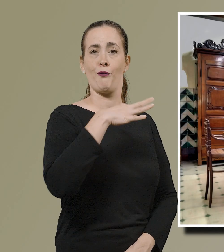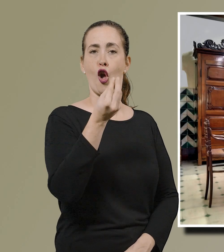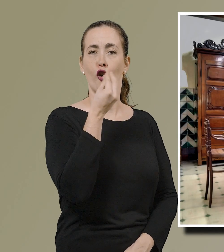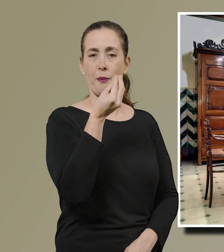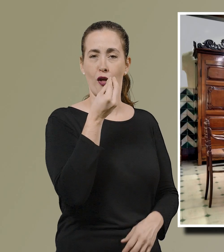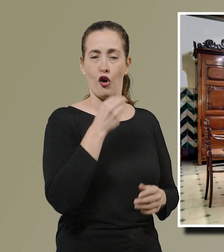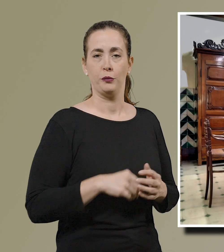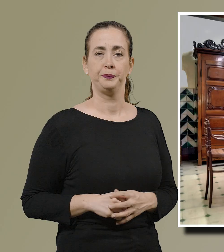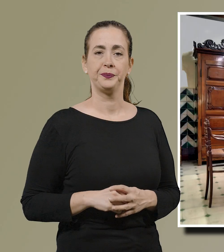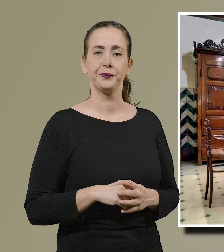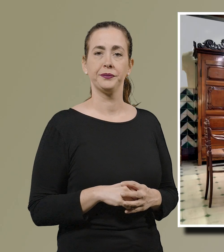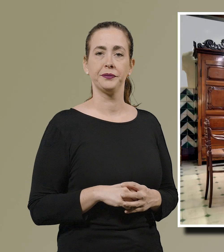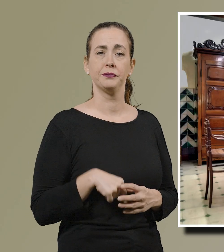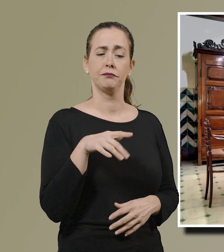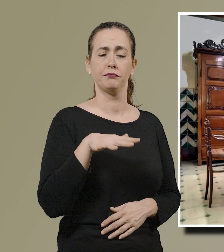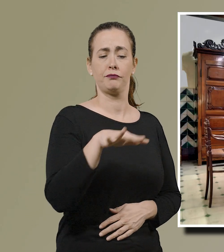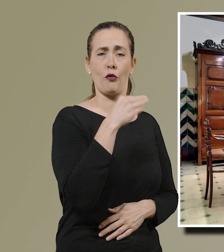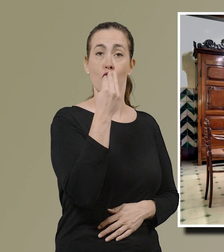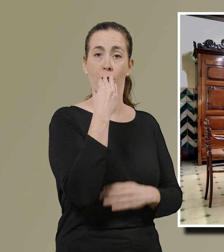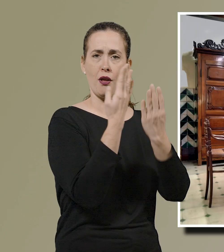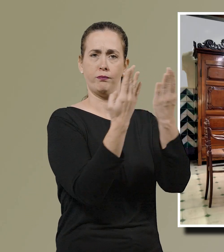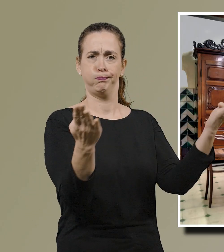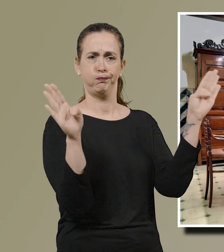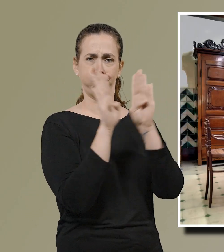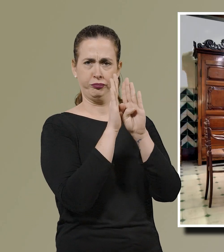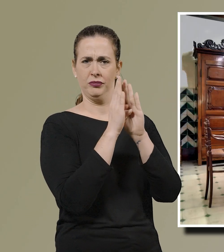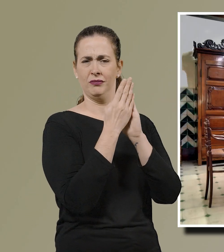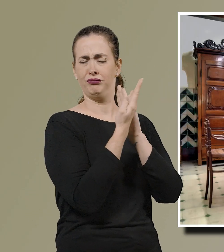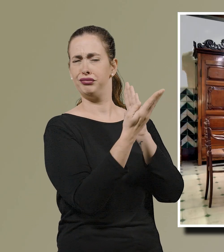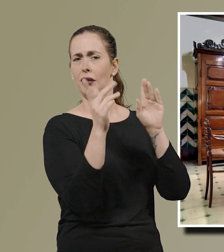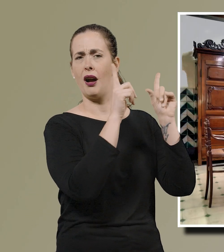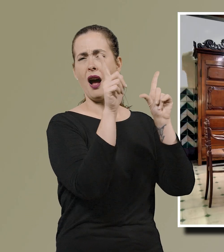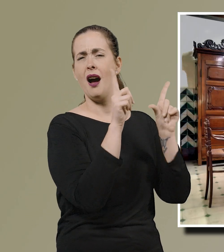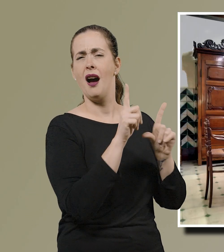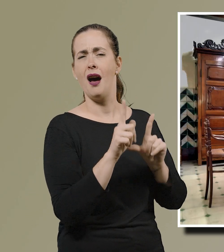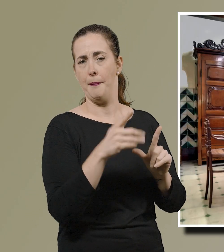EL MENJADOR El menjador està envoltat per un arrimador de rajoles de la vela